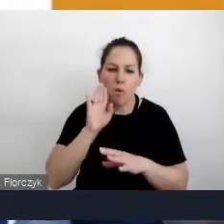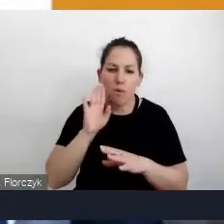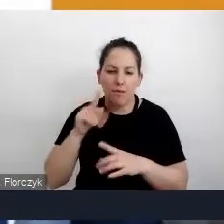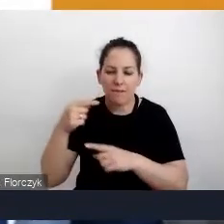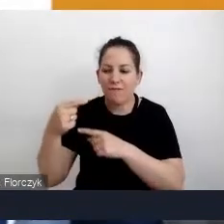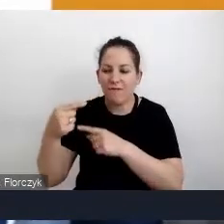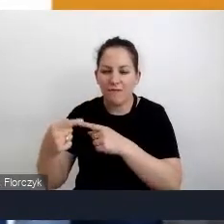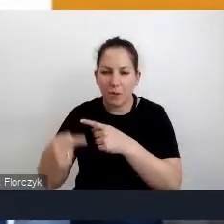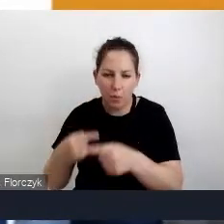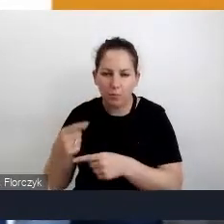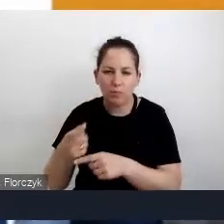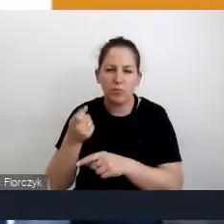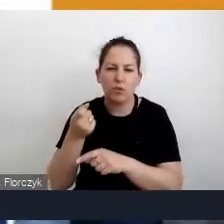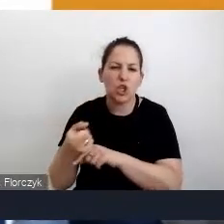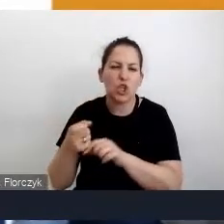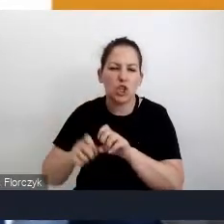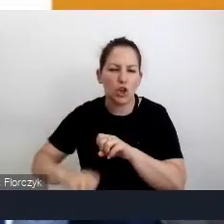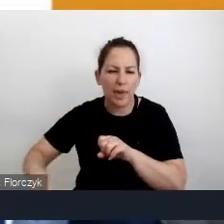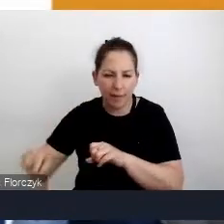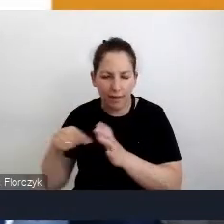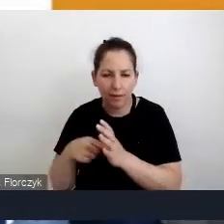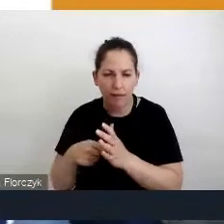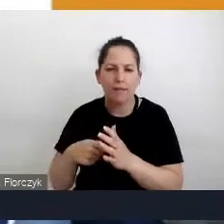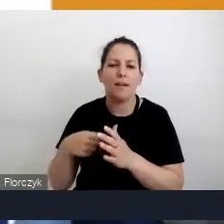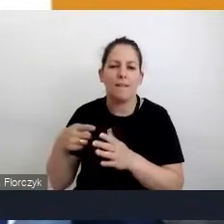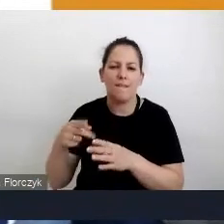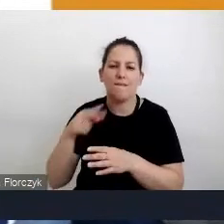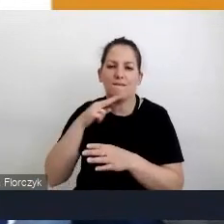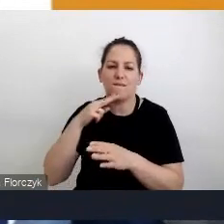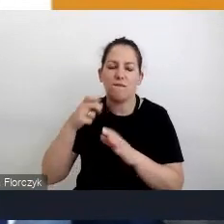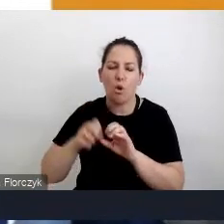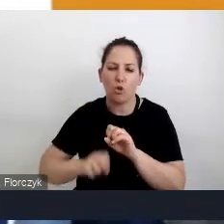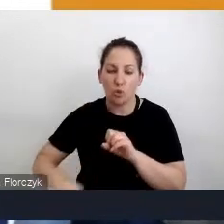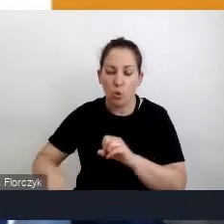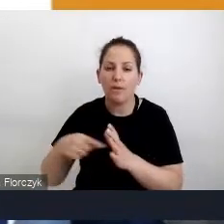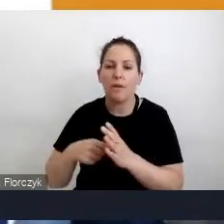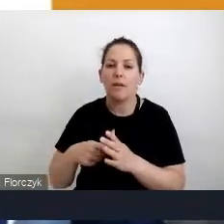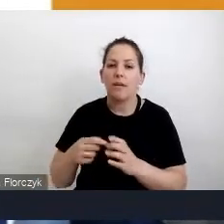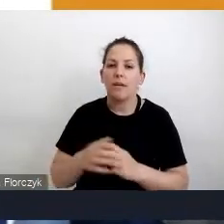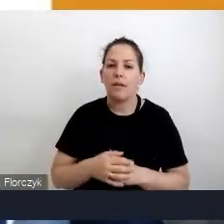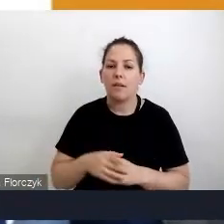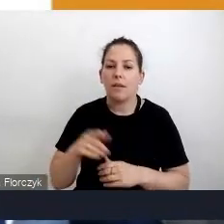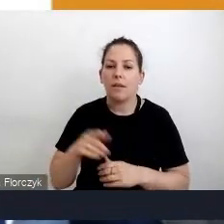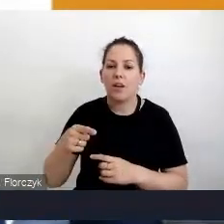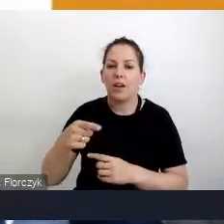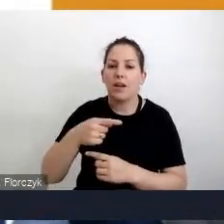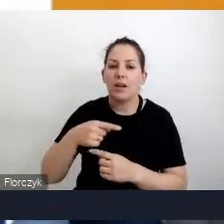czyli tych ścieków, które zostaną wyprodukowane przez wodociągi. Obiekt zamknięty spowoduje, że te ścieżki nie trafią do Wisły.